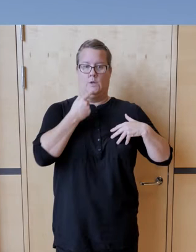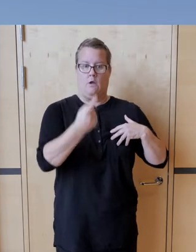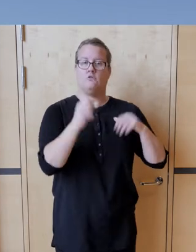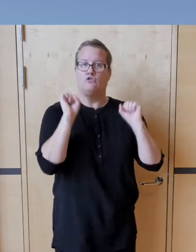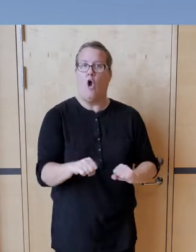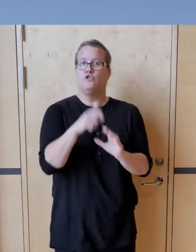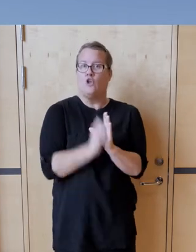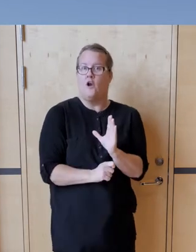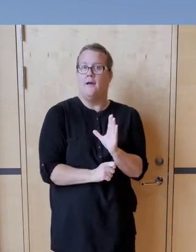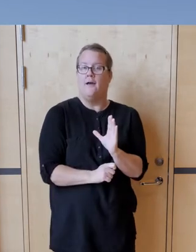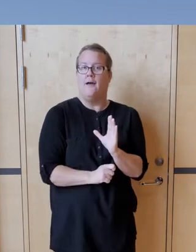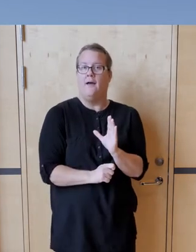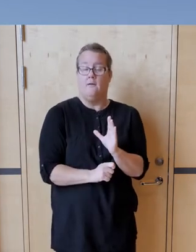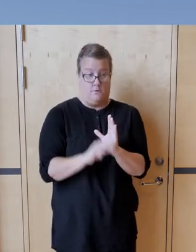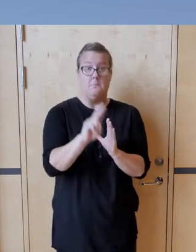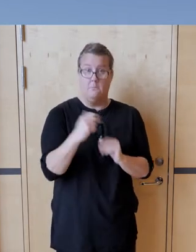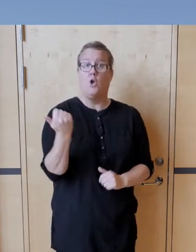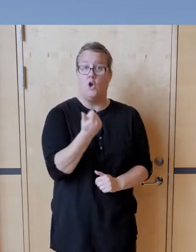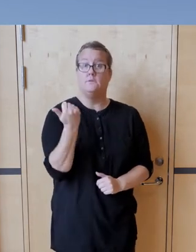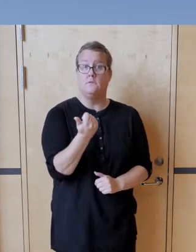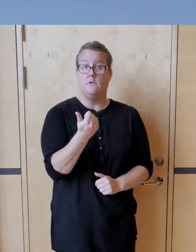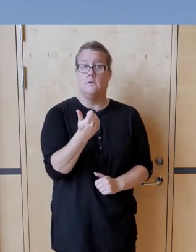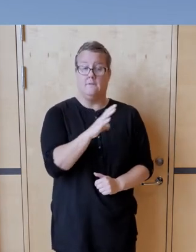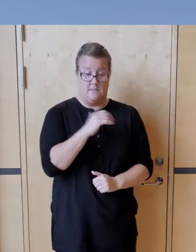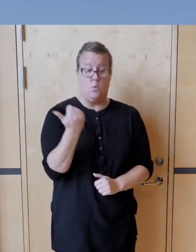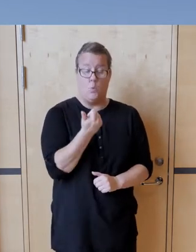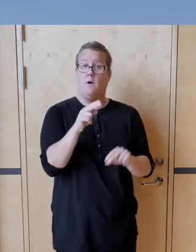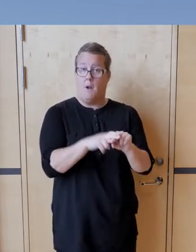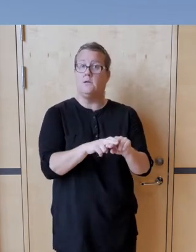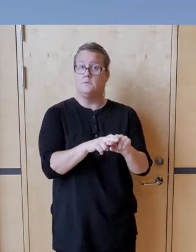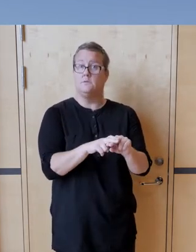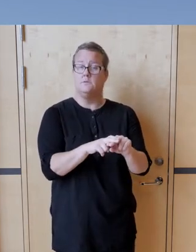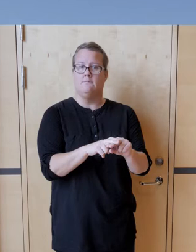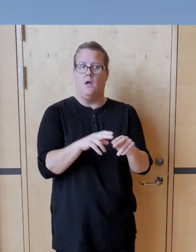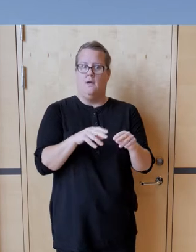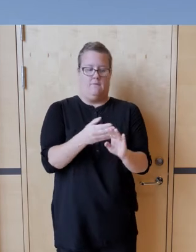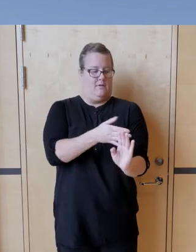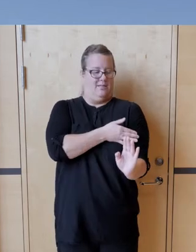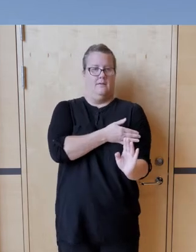Det är som att det behövs platser Jag tror att man över tid och underskattat uppdämda behovet av